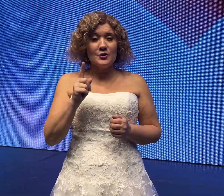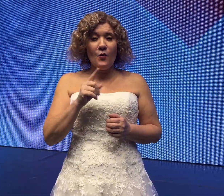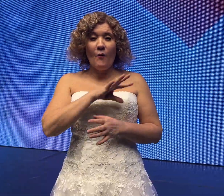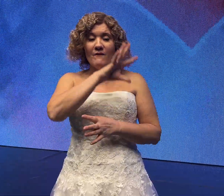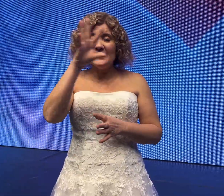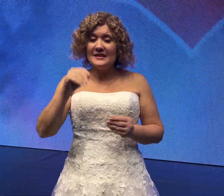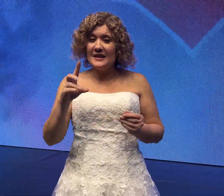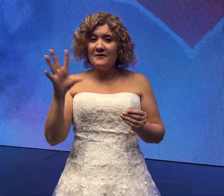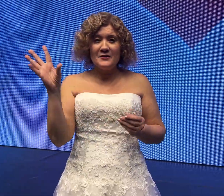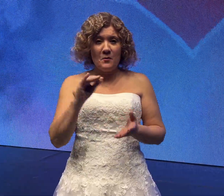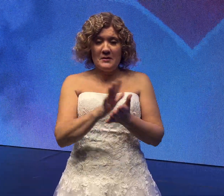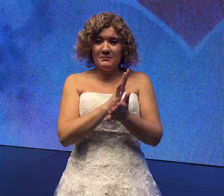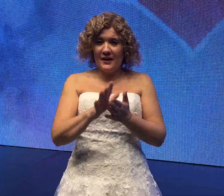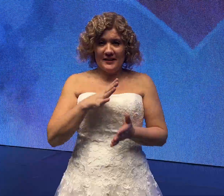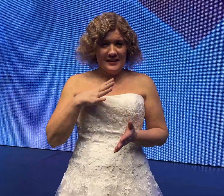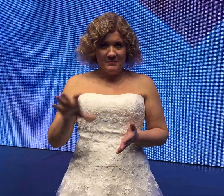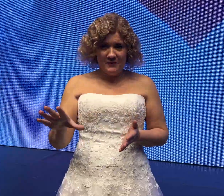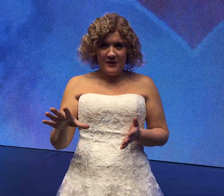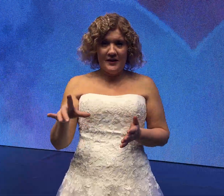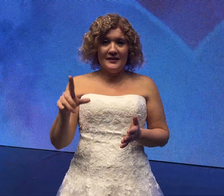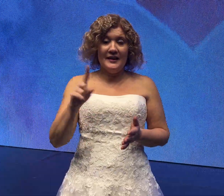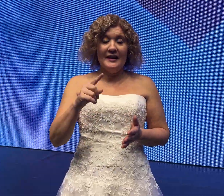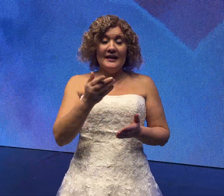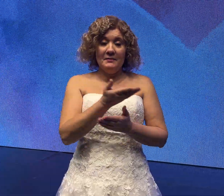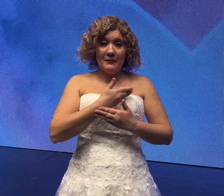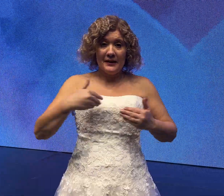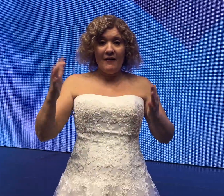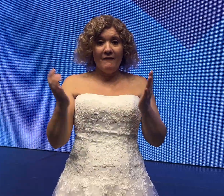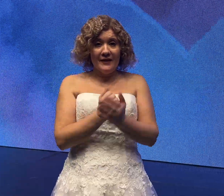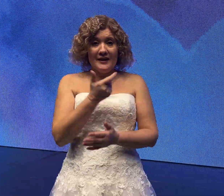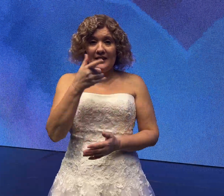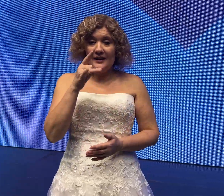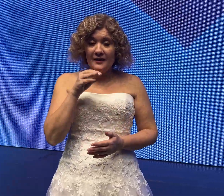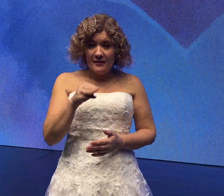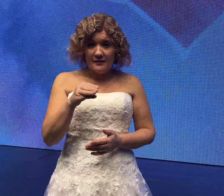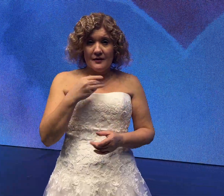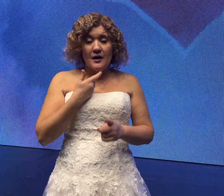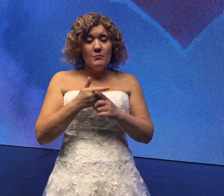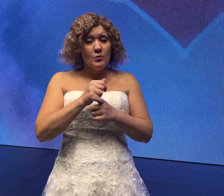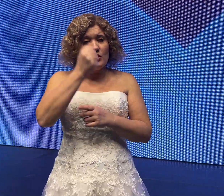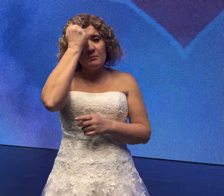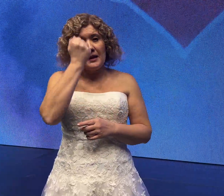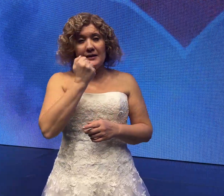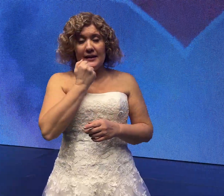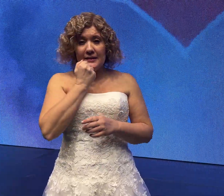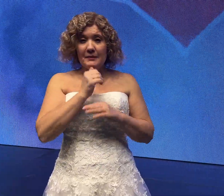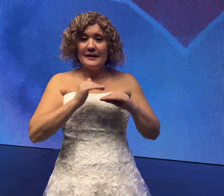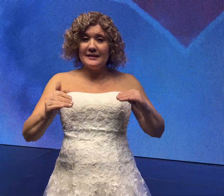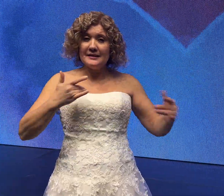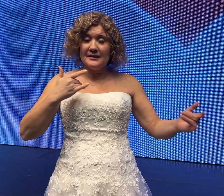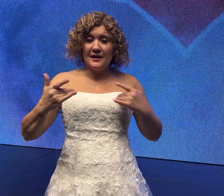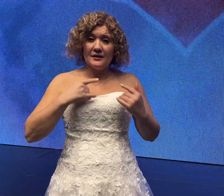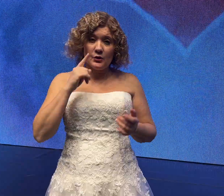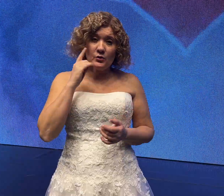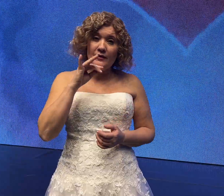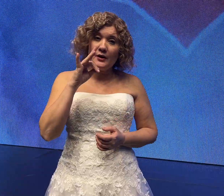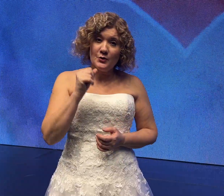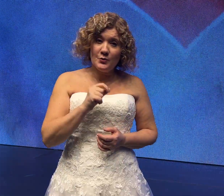что бесплатно не бывает ничего, и мы выиграли грант. Мы очень благодарны Детскому театру глухого актера за то,